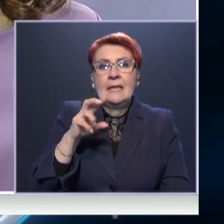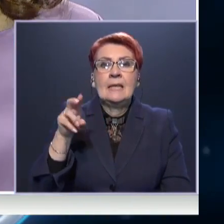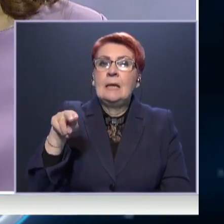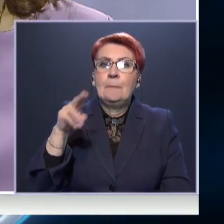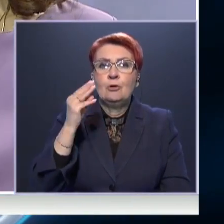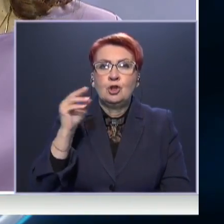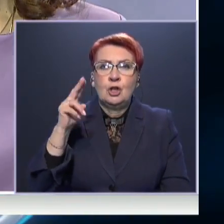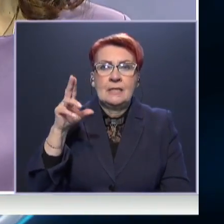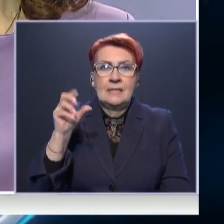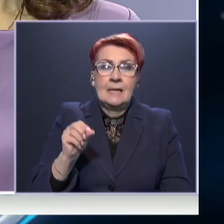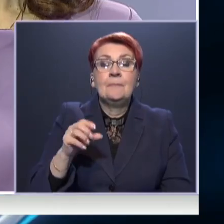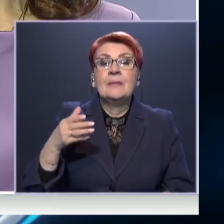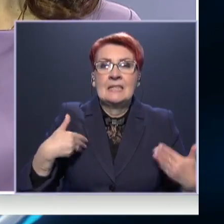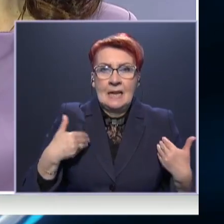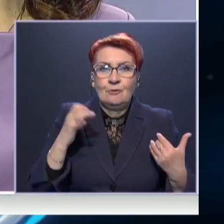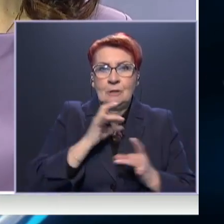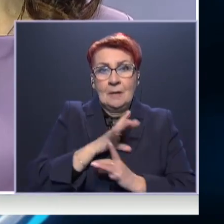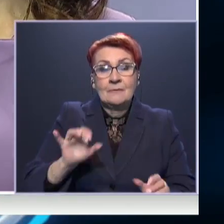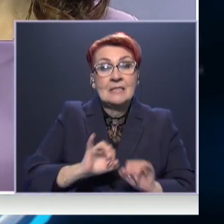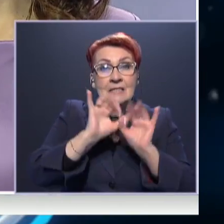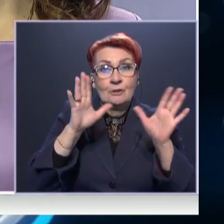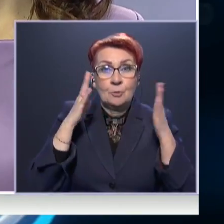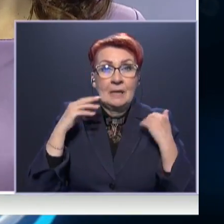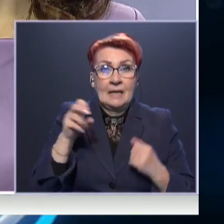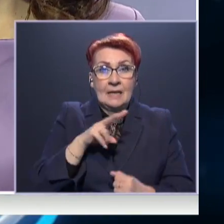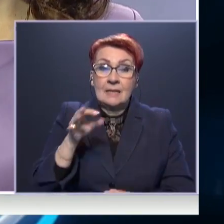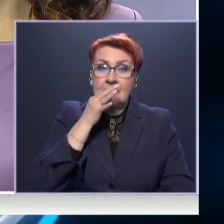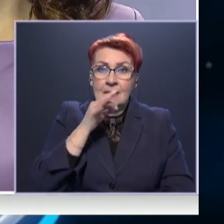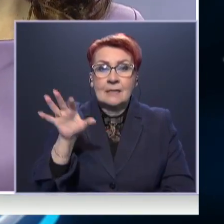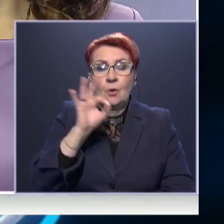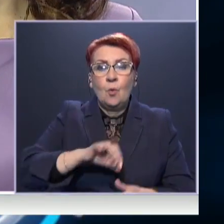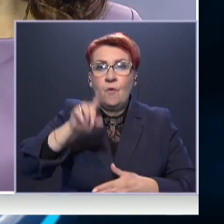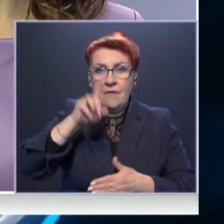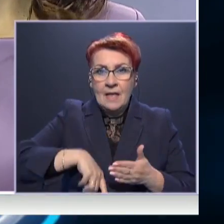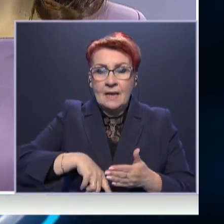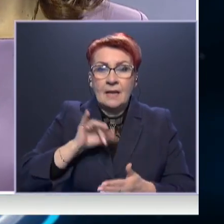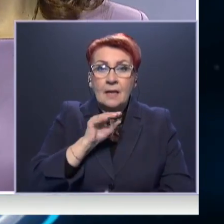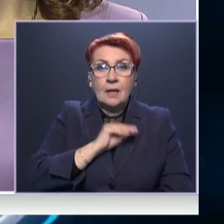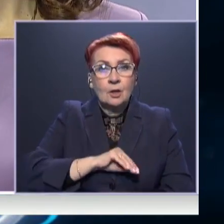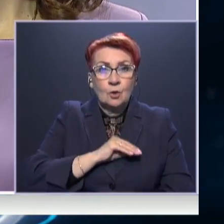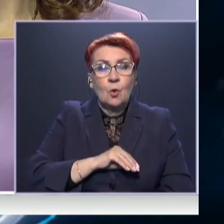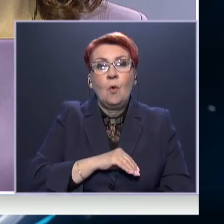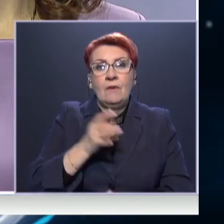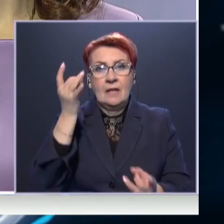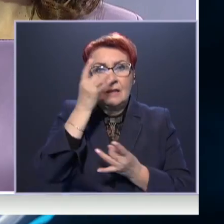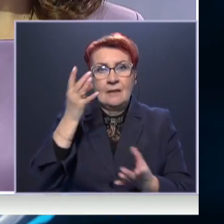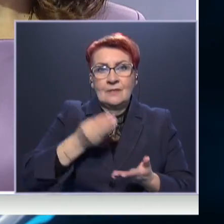Здравствуйте с праздником святейшим свои проповеди сказал о вере и духовно-нравственных ценностях как фундаменте